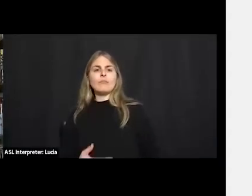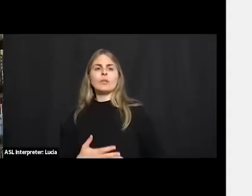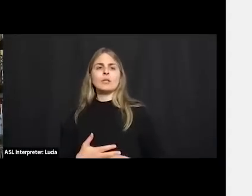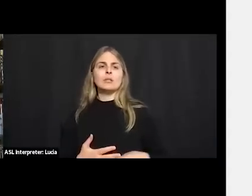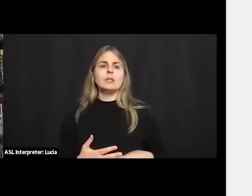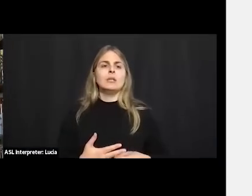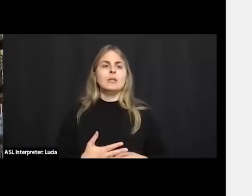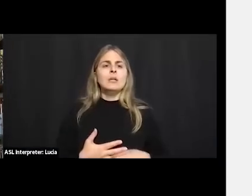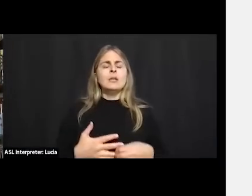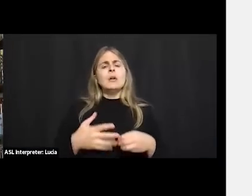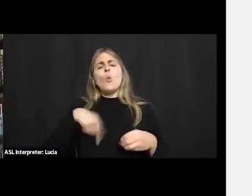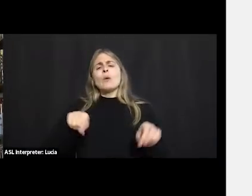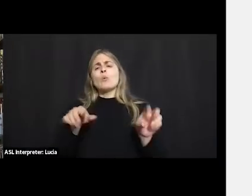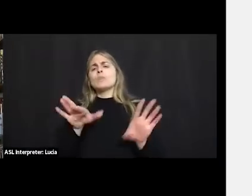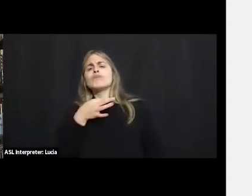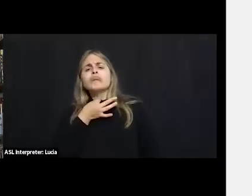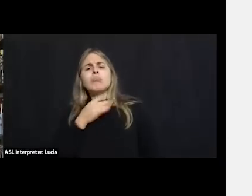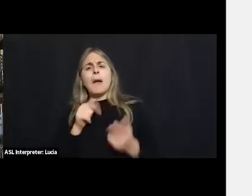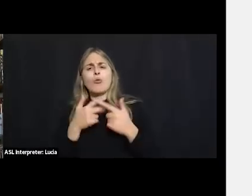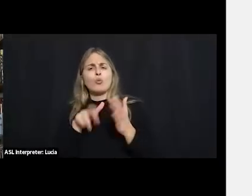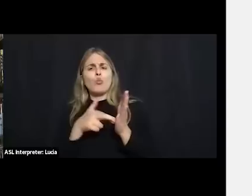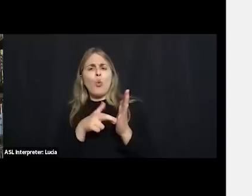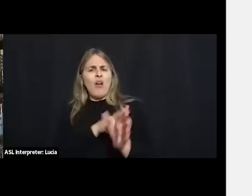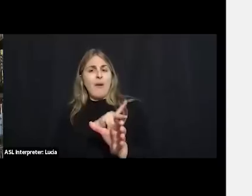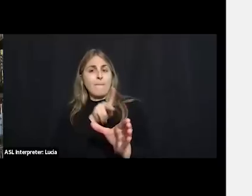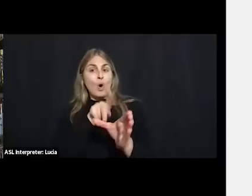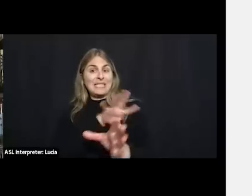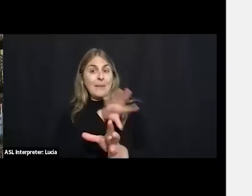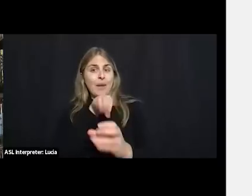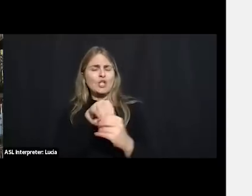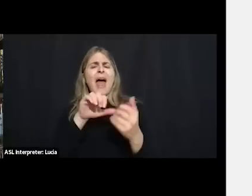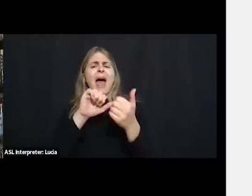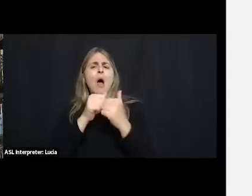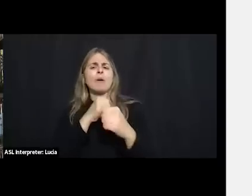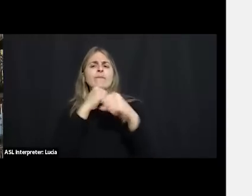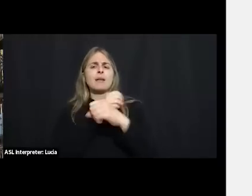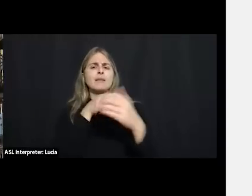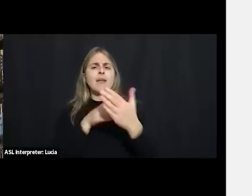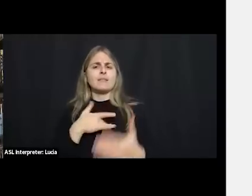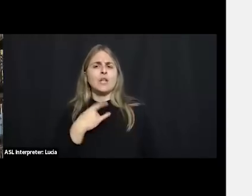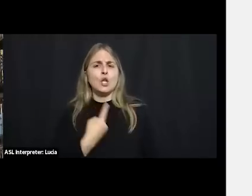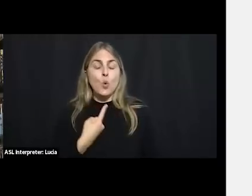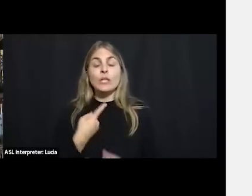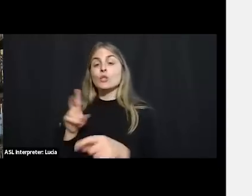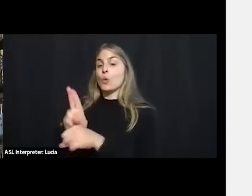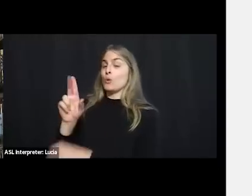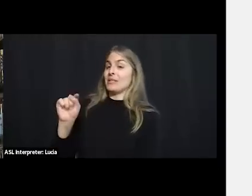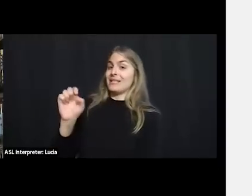Nos interesaba el papel que la participación puede jugar en combatir la soledad, así que usamos la Escala de Participación Comunitaria de la Universidad de Temple,